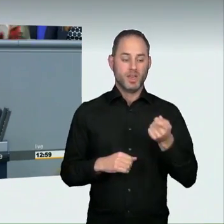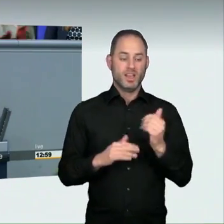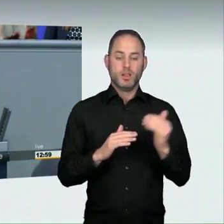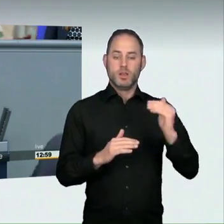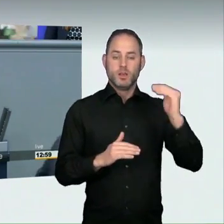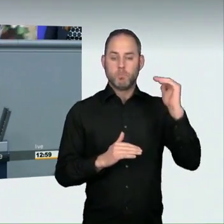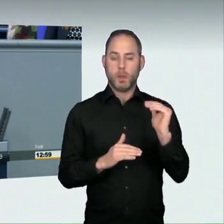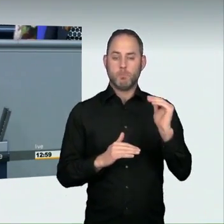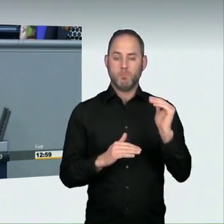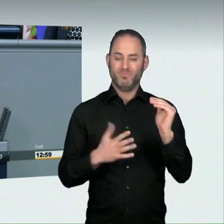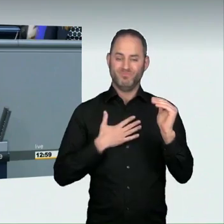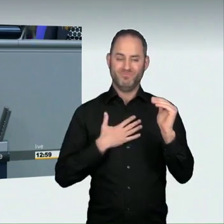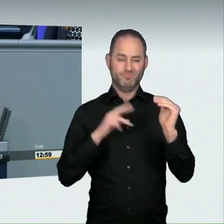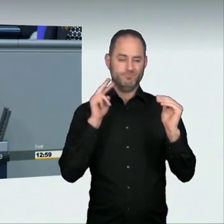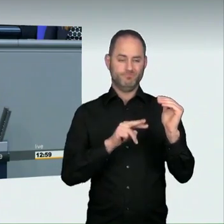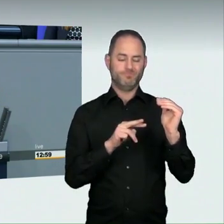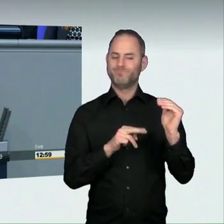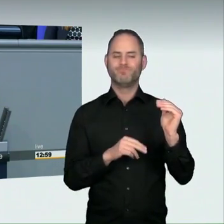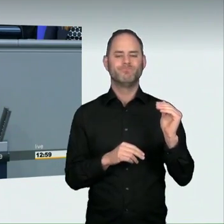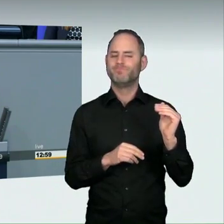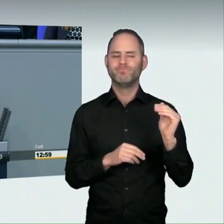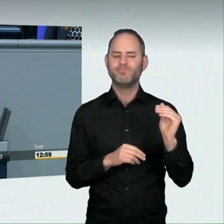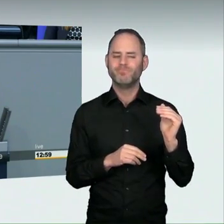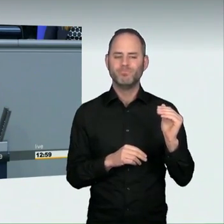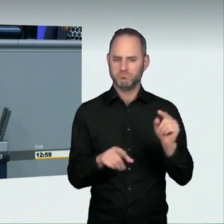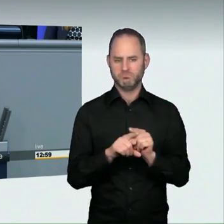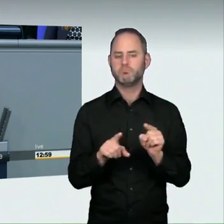oberhalb der Mietpreisbremse, oberhalb des zulässigen Wertes.